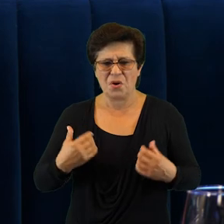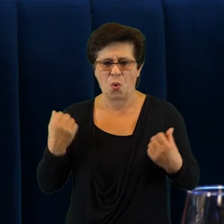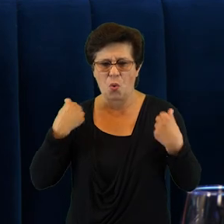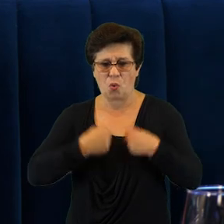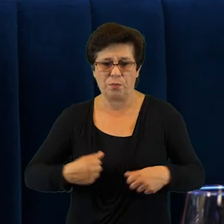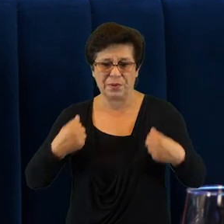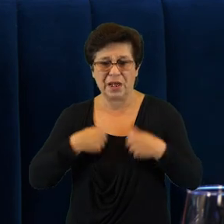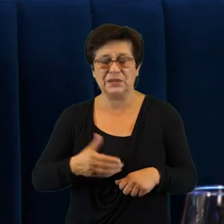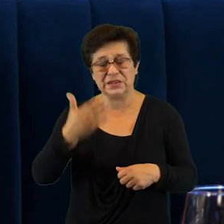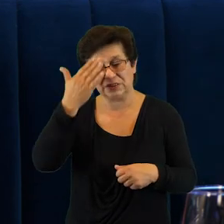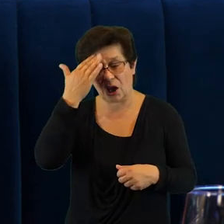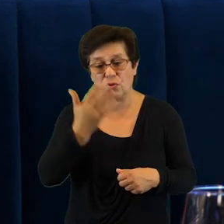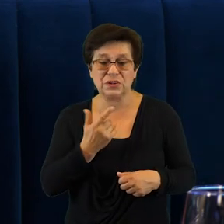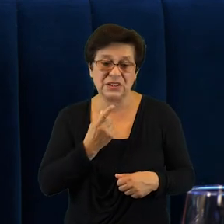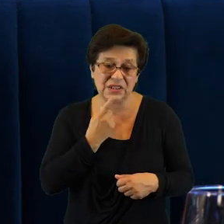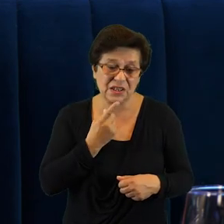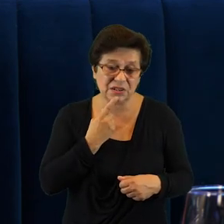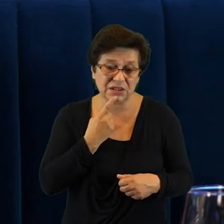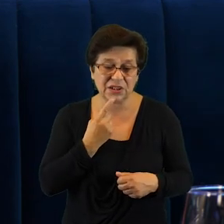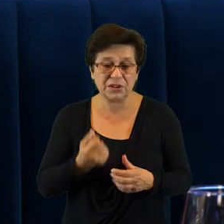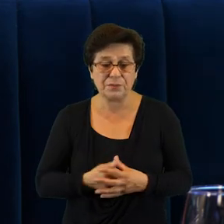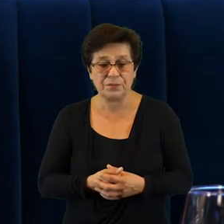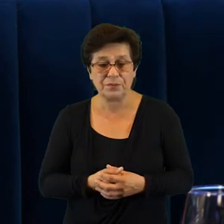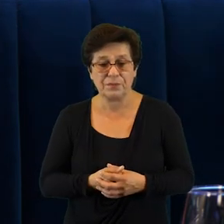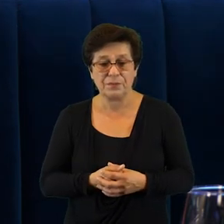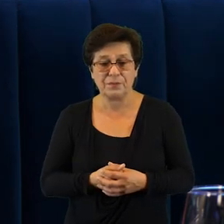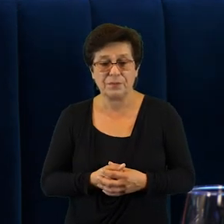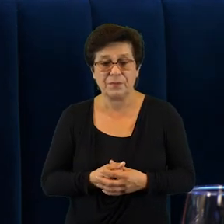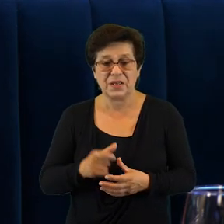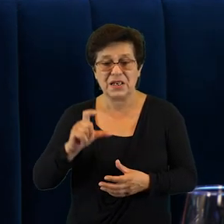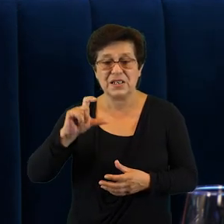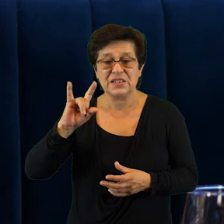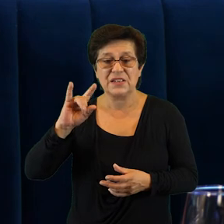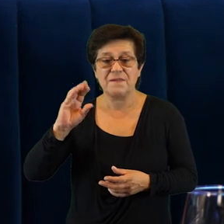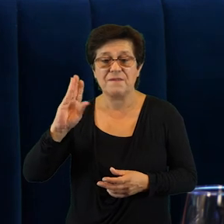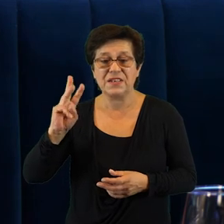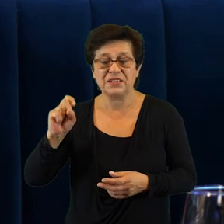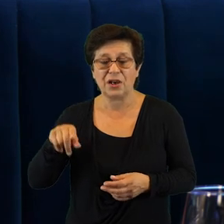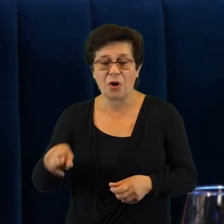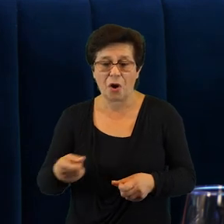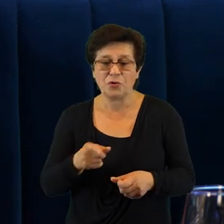znający języki i tak dalej, wszędzie się pojawiał. Cywińska go nazywała poznańskim Francisem Fisherem.